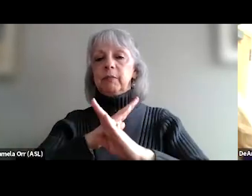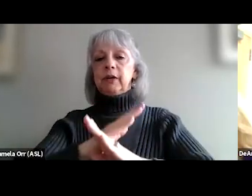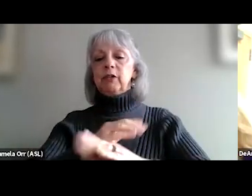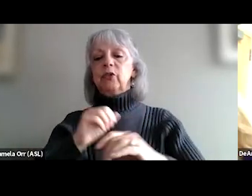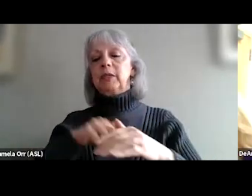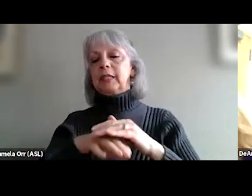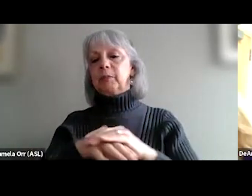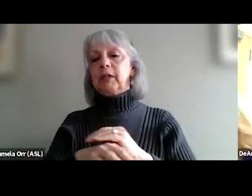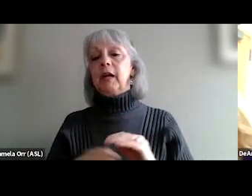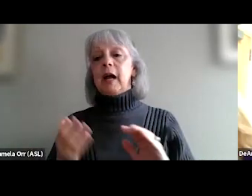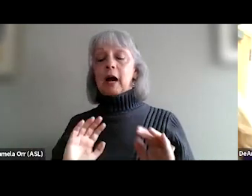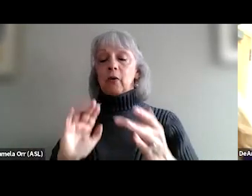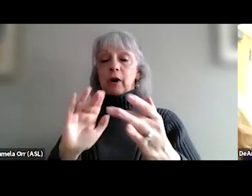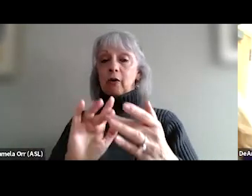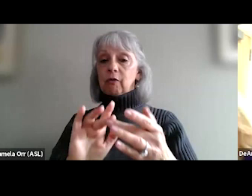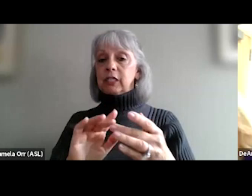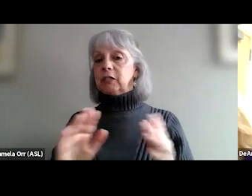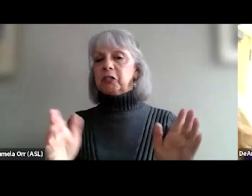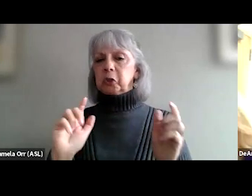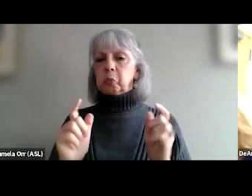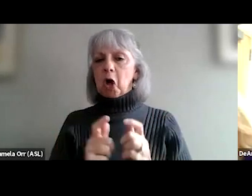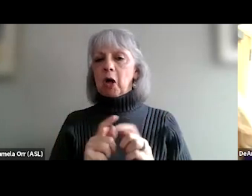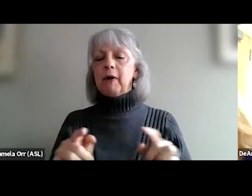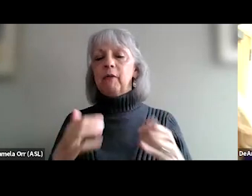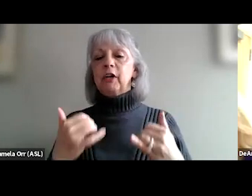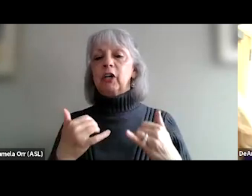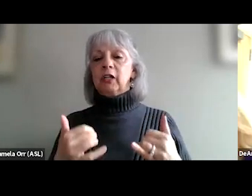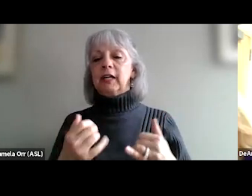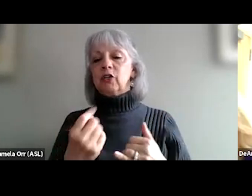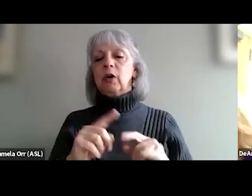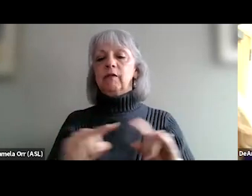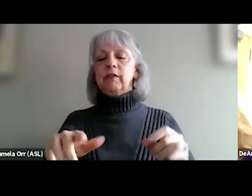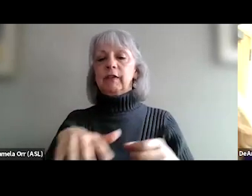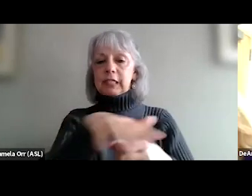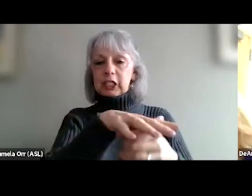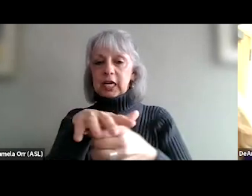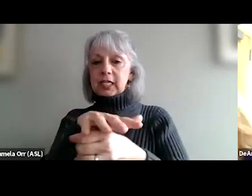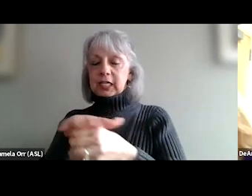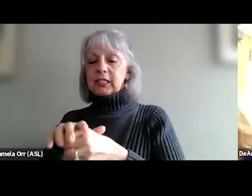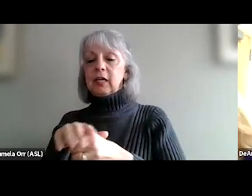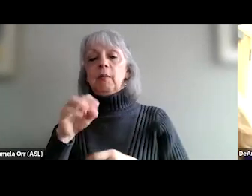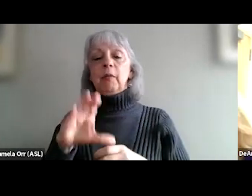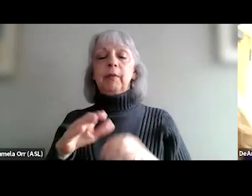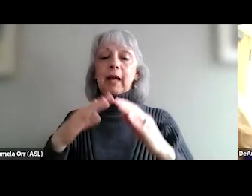Comenzamos con poco alcance, pero actualmente estamos en 12 sitios diferentes, en viviendas públicas